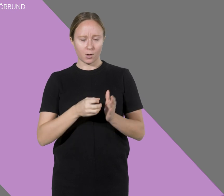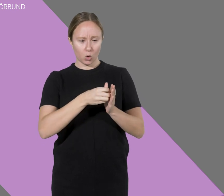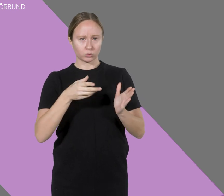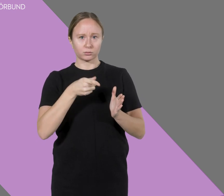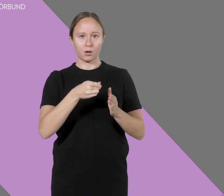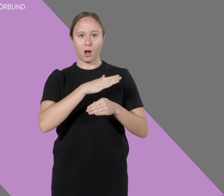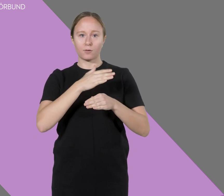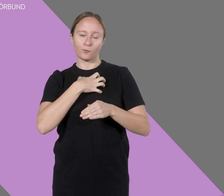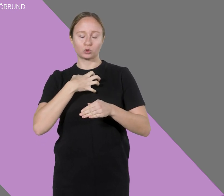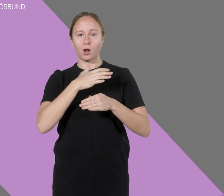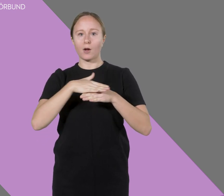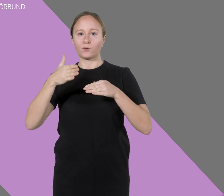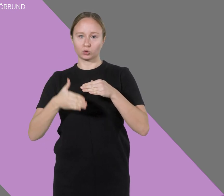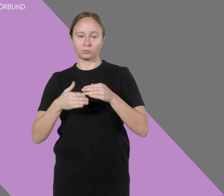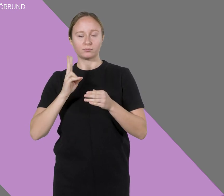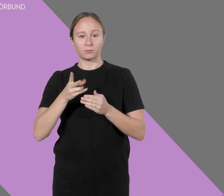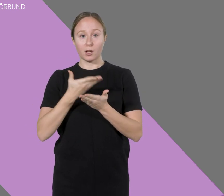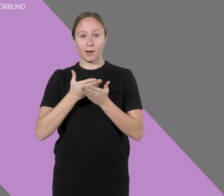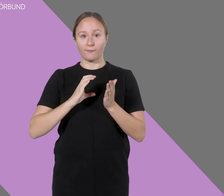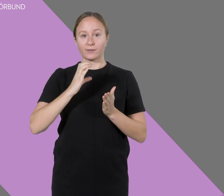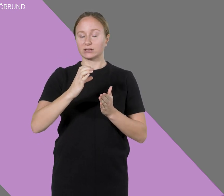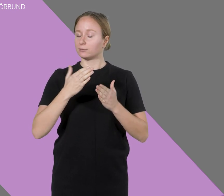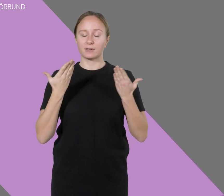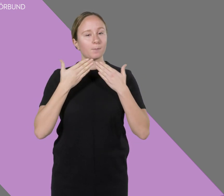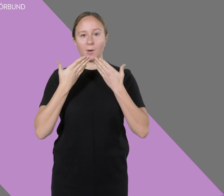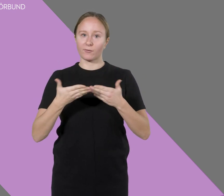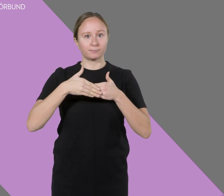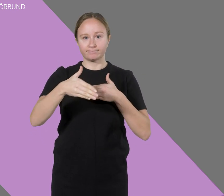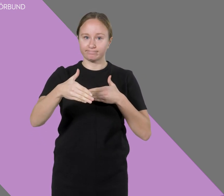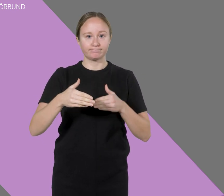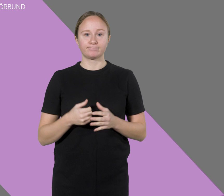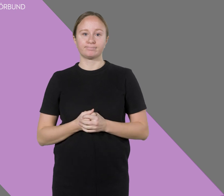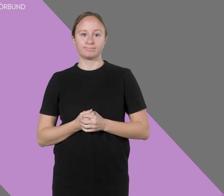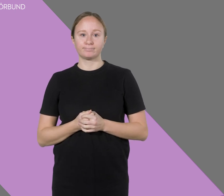Anledningen till att försöket avslutas är att - det inte beviljas fortsatt finansiering.